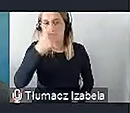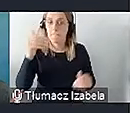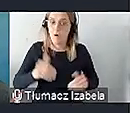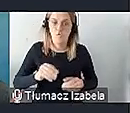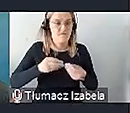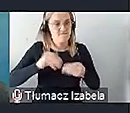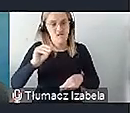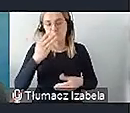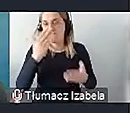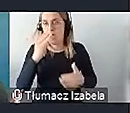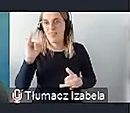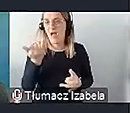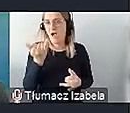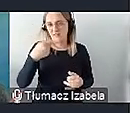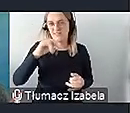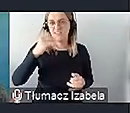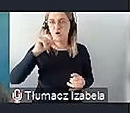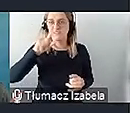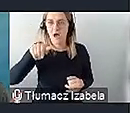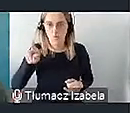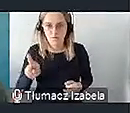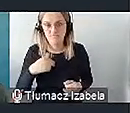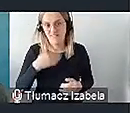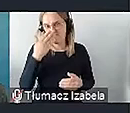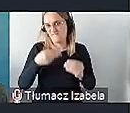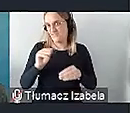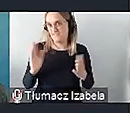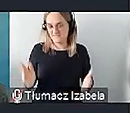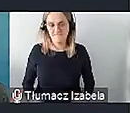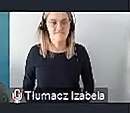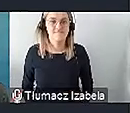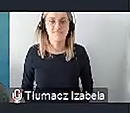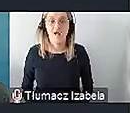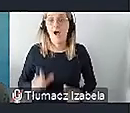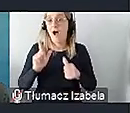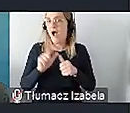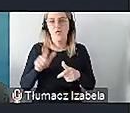Nawet większość może przypominać dinozaura, jak widzę. Ale to zupełnie nie szkodzi.